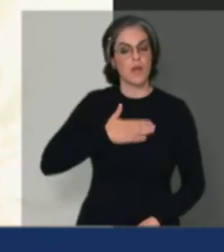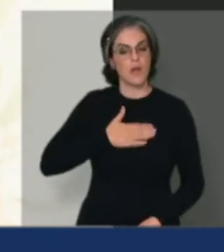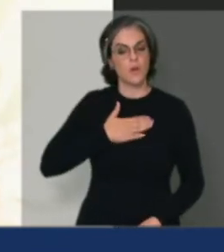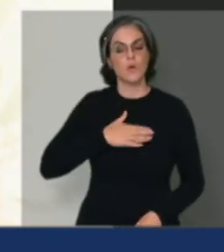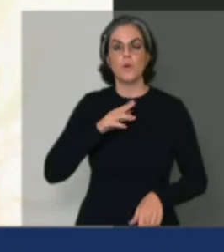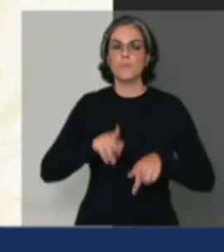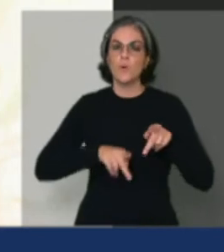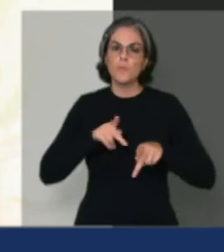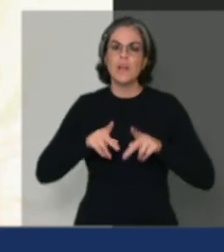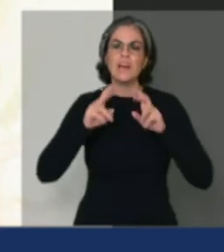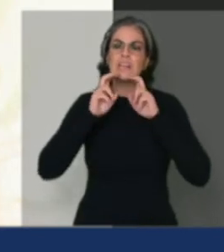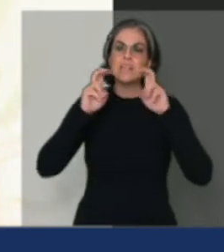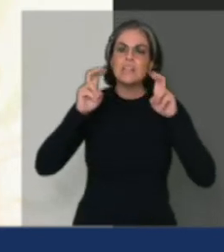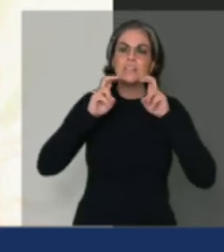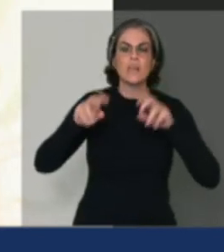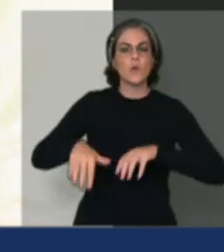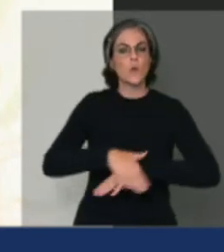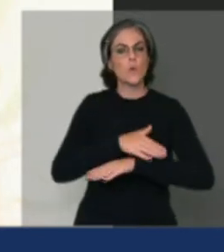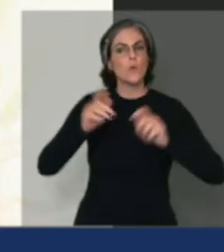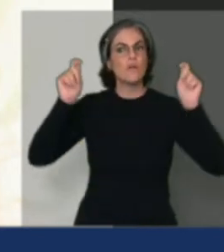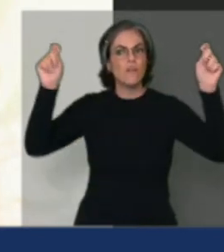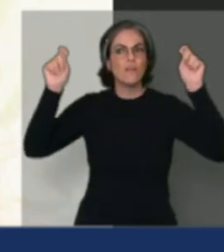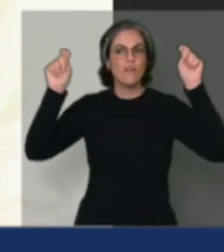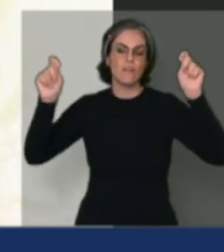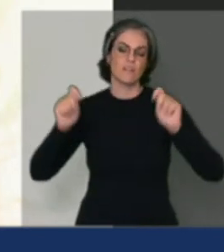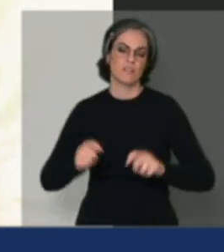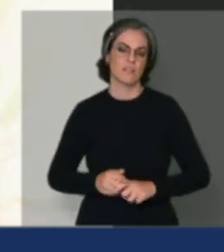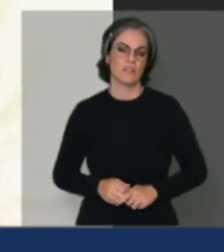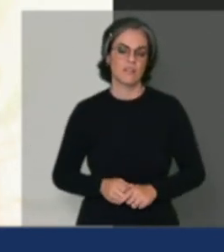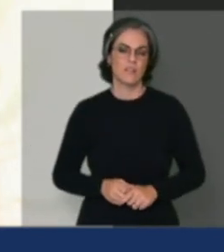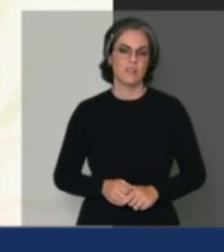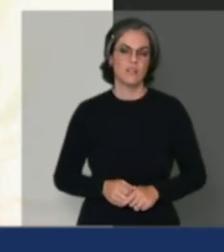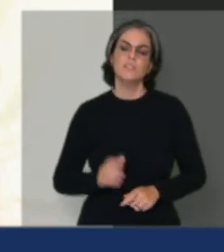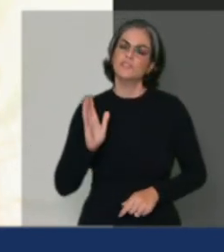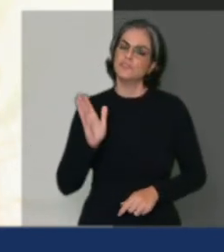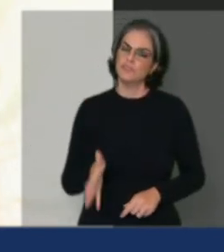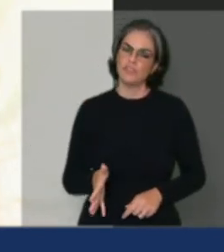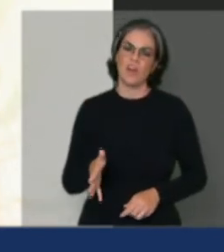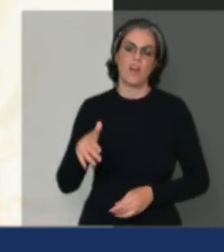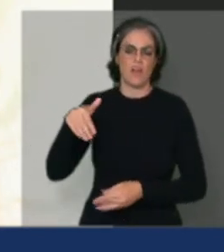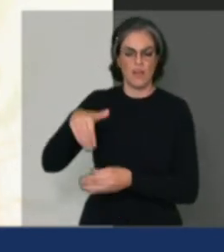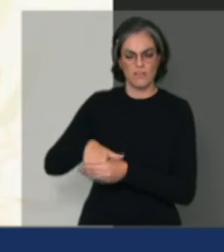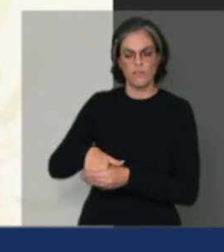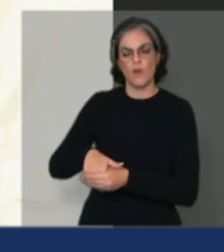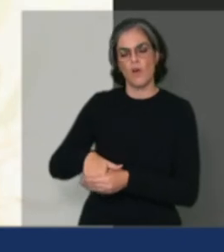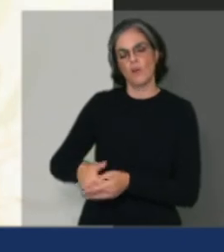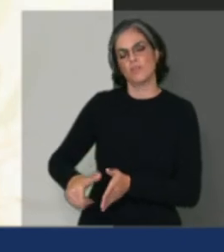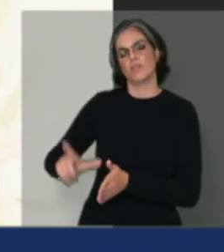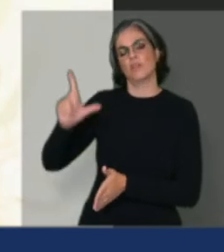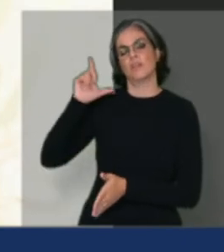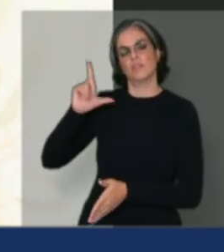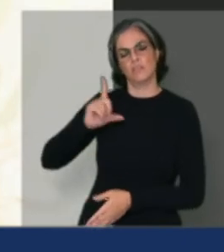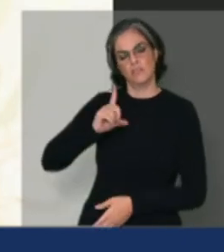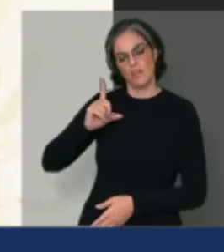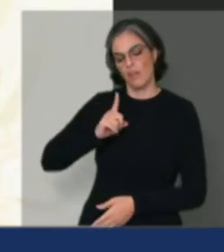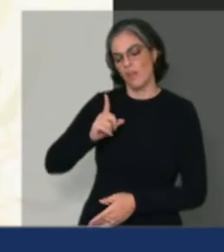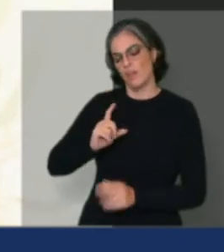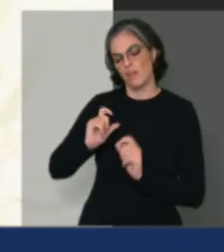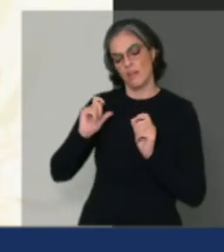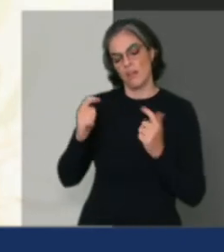BRASILEIRA GRITOU NAS RUAS, QUE AS URNAS JÁ EXIJAM HÁ MUITO TEMPO, QUEREMOS LIBERDADE DE ESCOLHA, NÓS QUEREMOS DEMOCRACIA PLENA, NÓS QUEREMOS FORTALECIMENTO